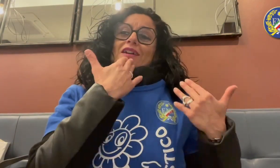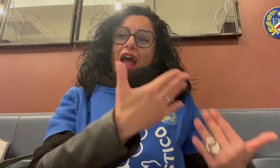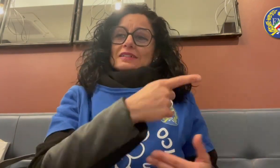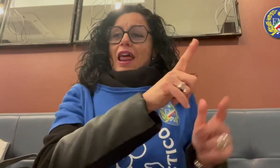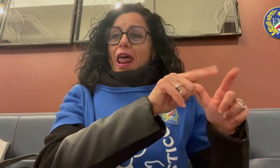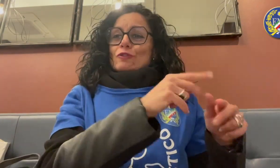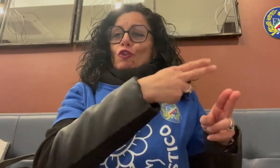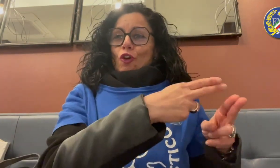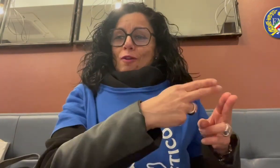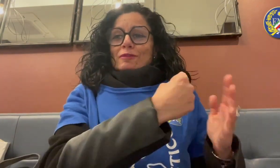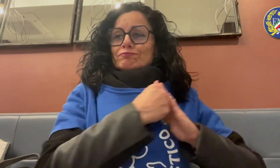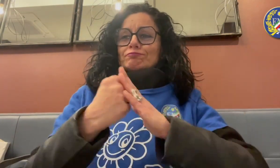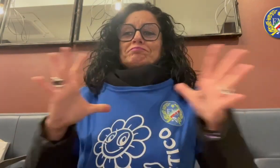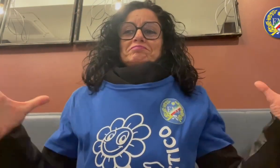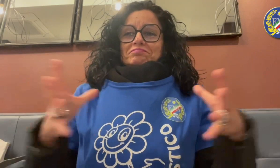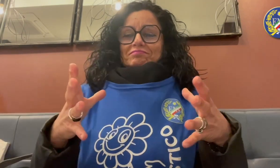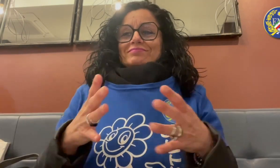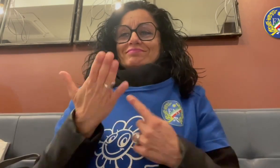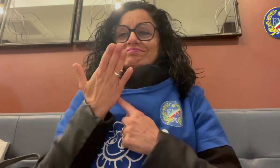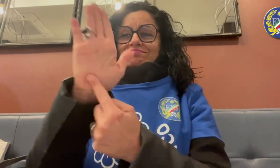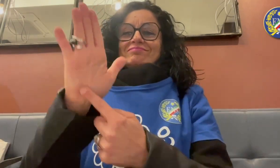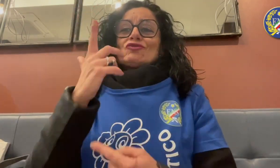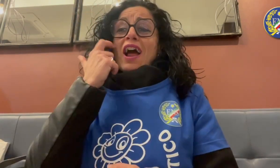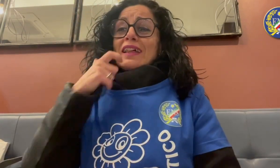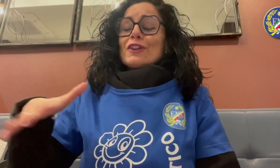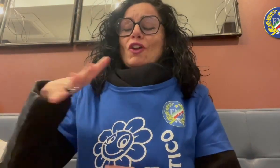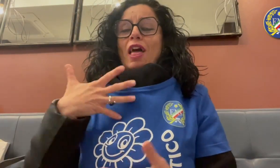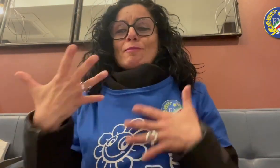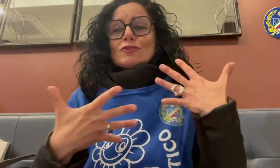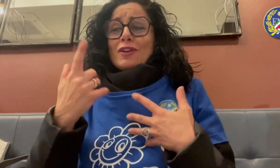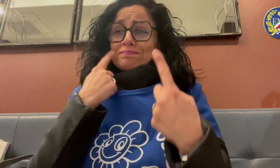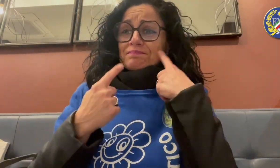ENS Bologna, il Consiglio Regionale ENS Lazio e la Sezione Provinciale ENS Roma per il supporto fornito. Abbiamo visto genitori emozionati,